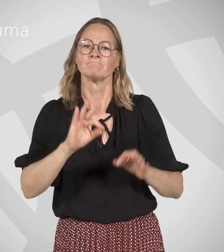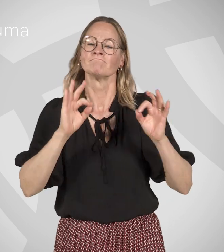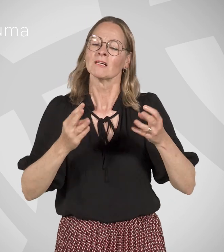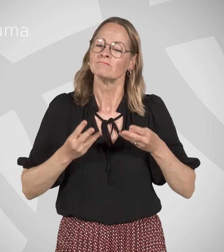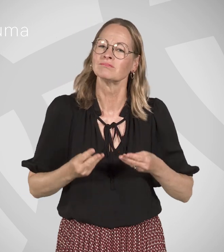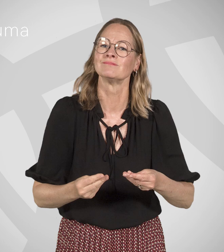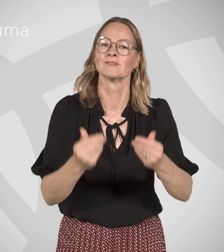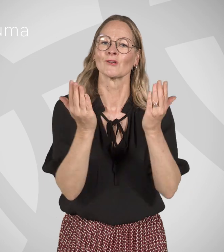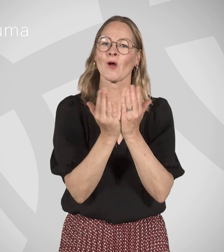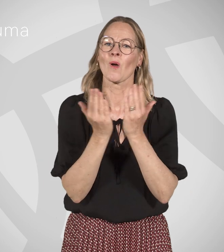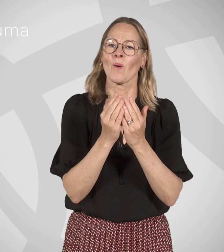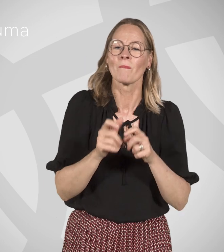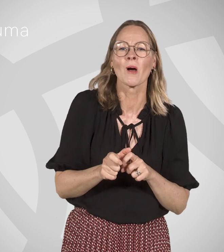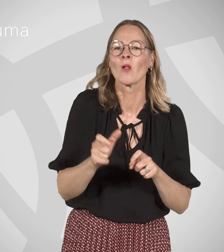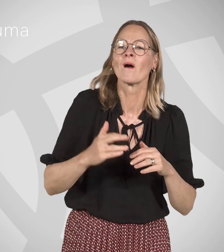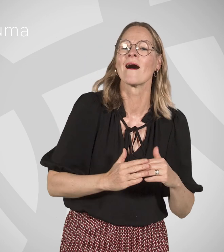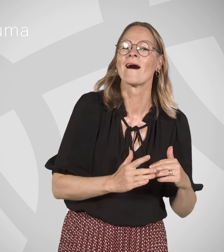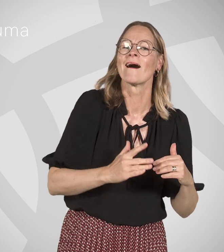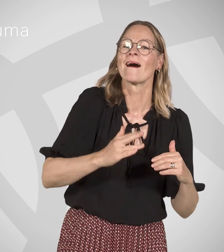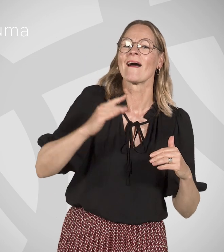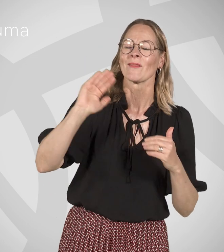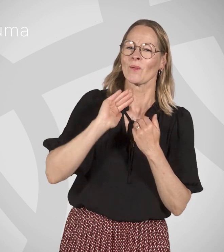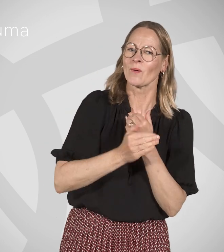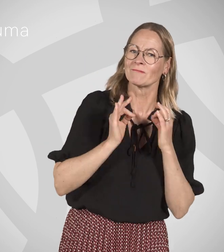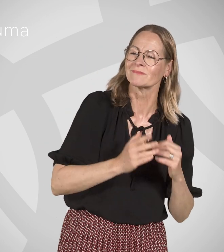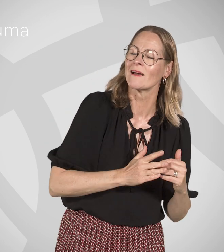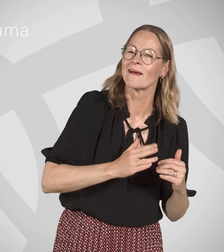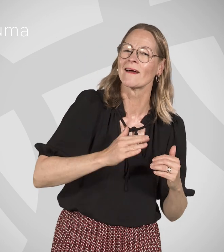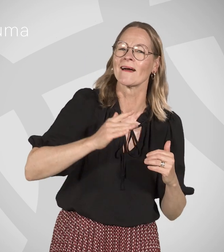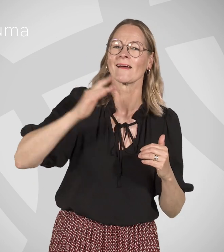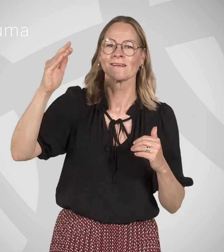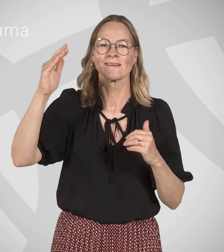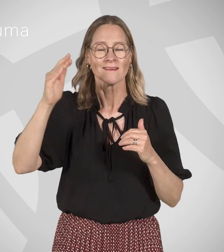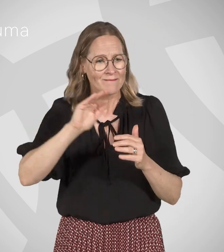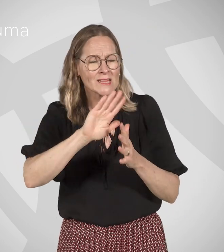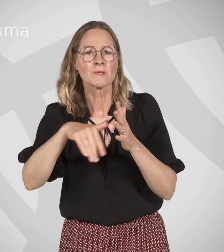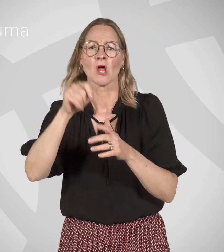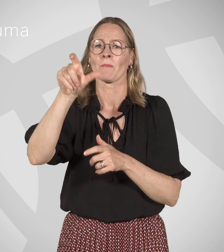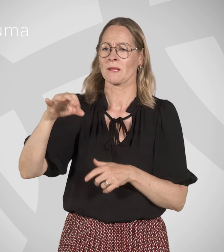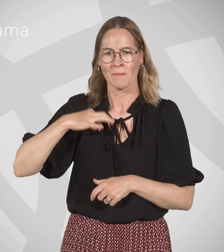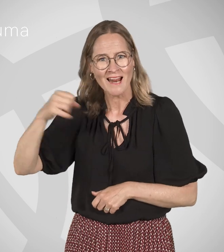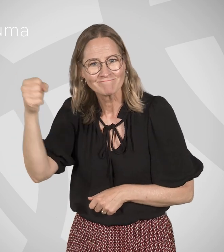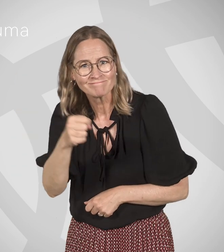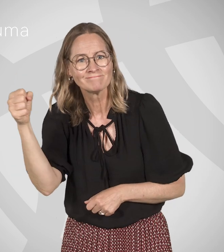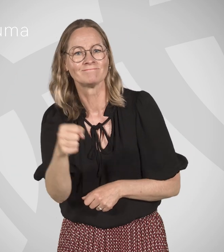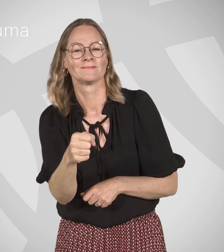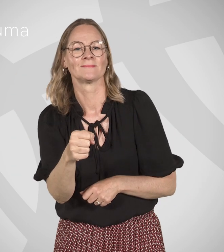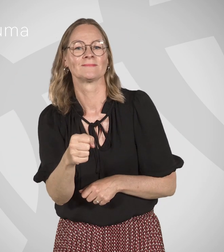saumattoman koulupolun turvaamiseen ja viittomakielisten opettajien palkkaamiseen.